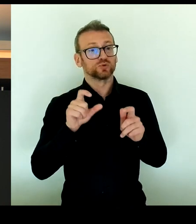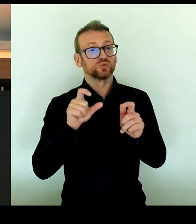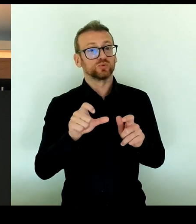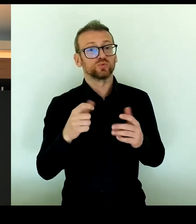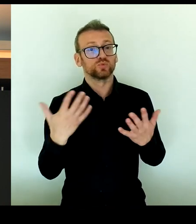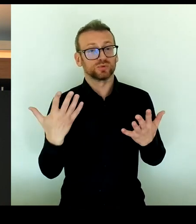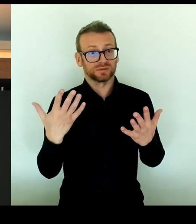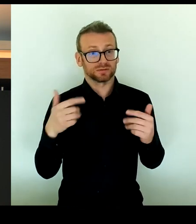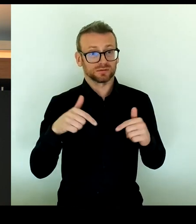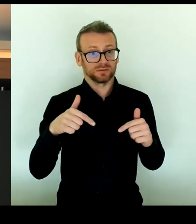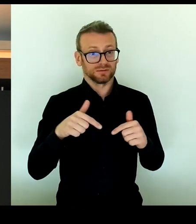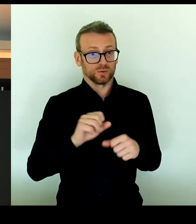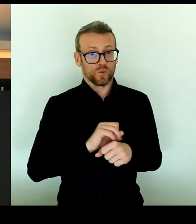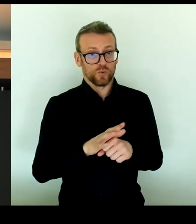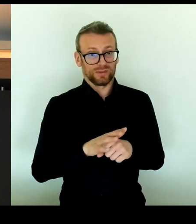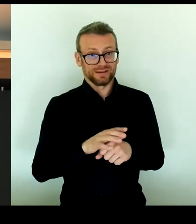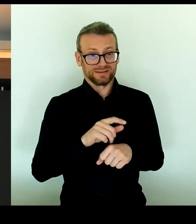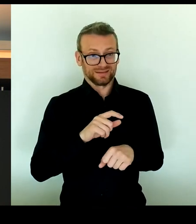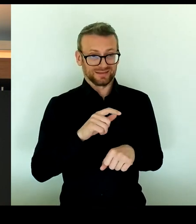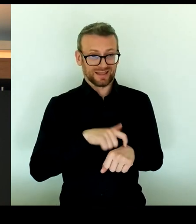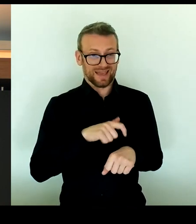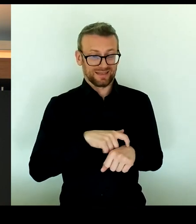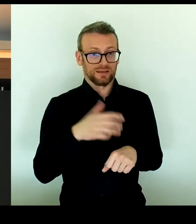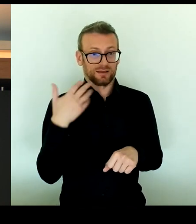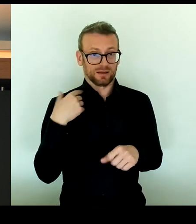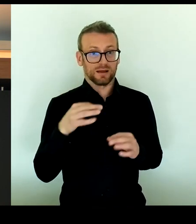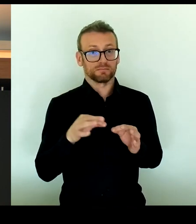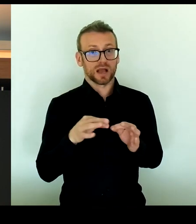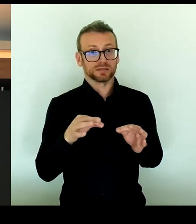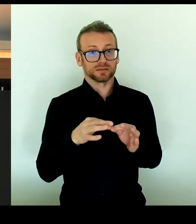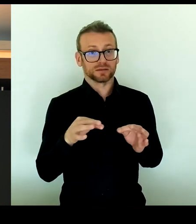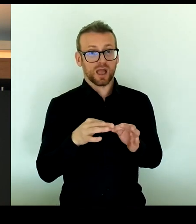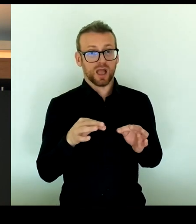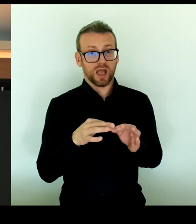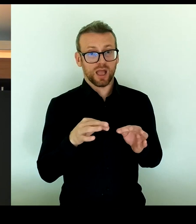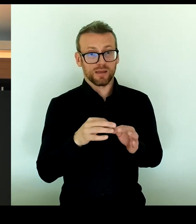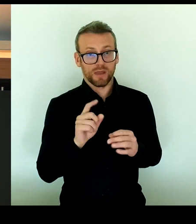Exemplarisch möchte ich auf den Punkt 2.3 eingehen, überschrieben